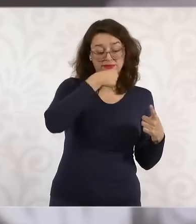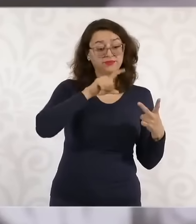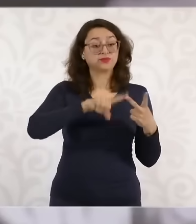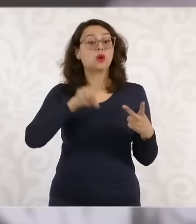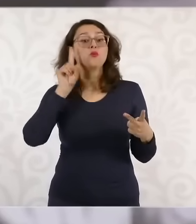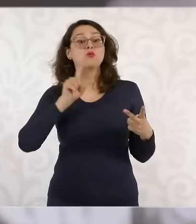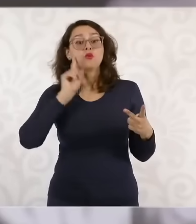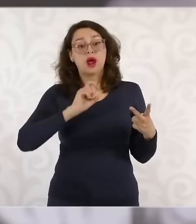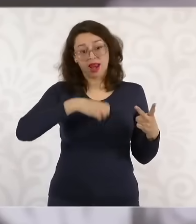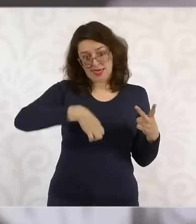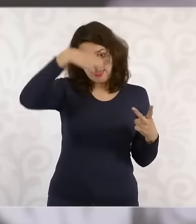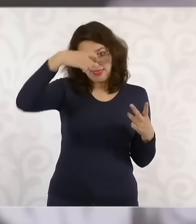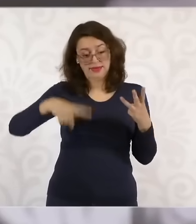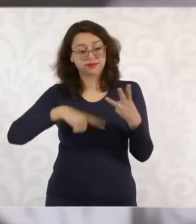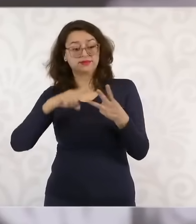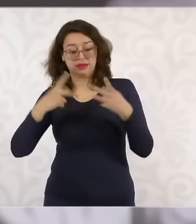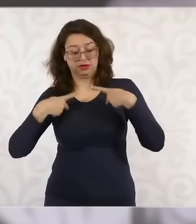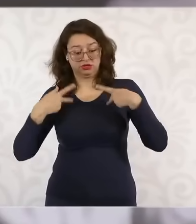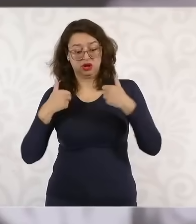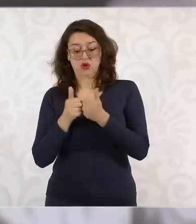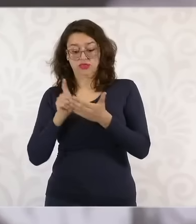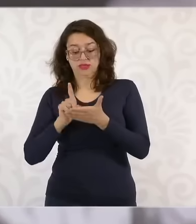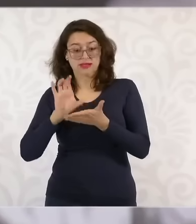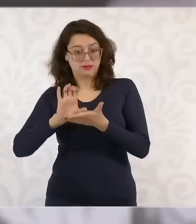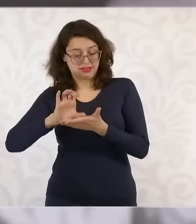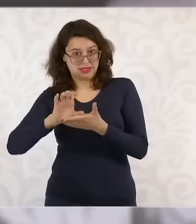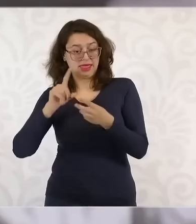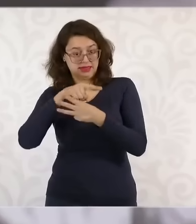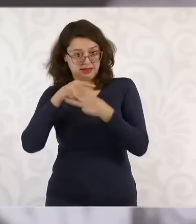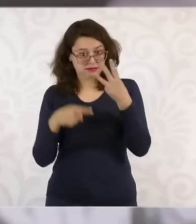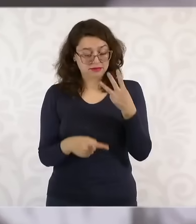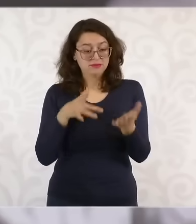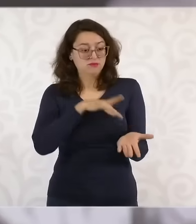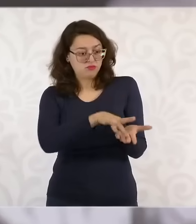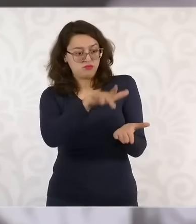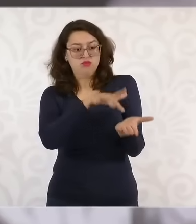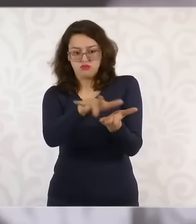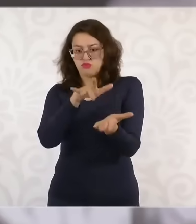manera permanente por su condición o por su esfuerzo, como los adultos mayores,